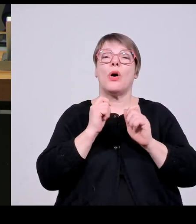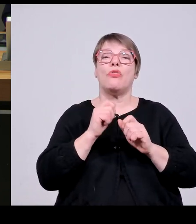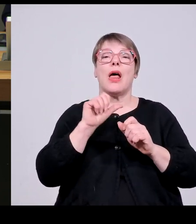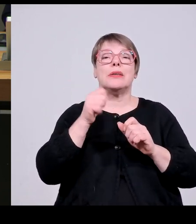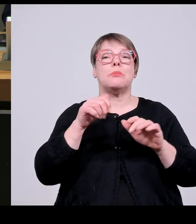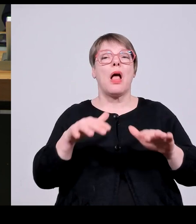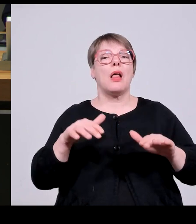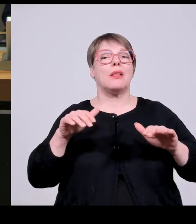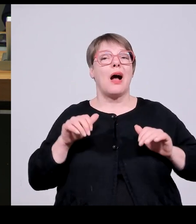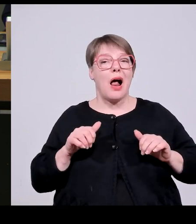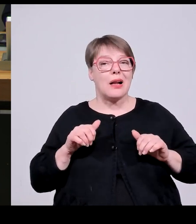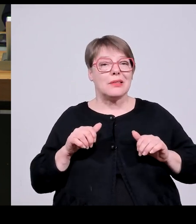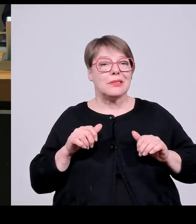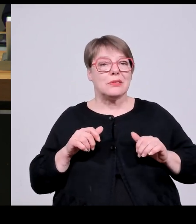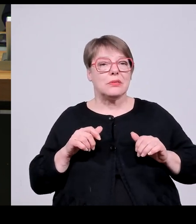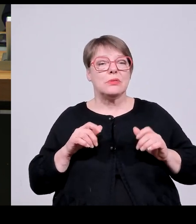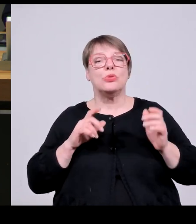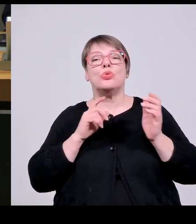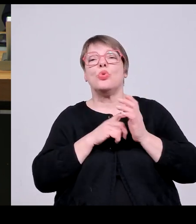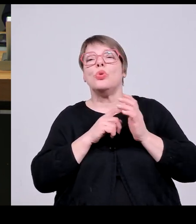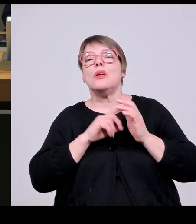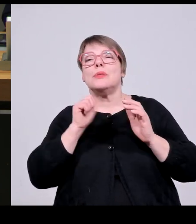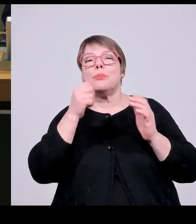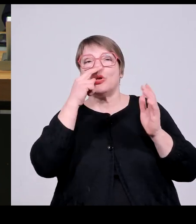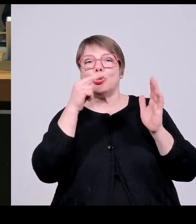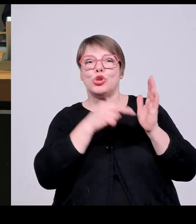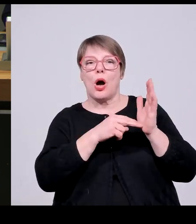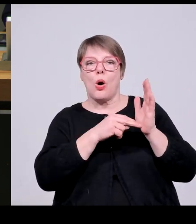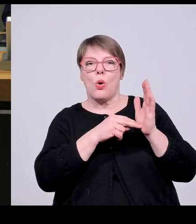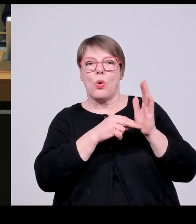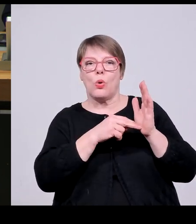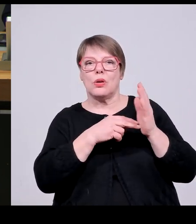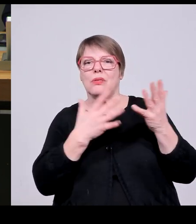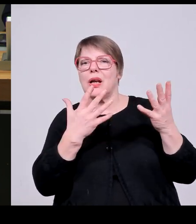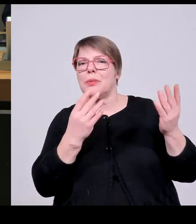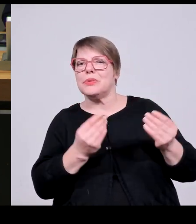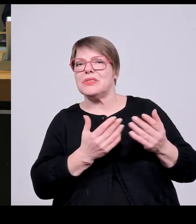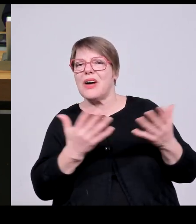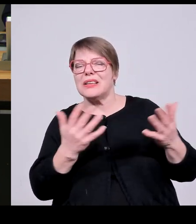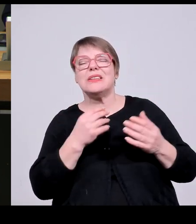Bildungsräume. Sie sind unerlässlich in einer Stadt, und es muss am Ende natürlich auch gesichert sein,